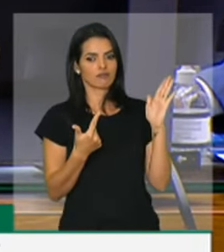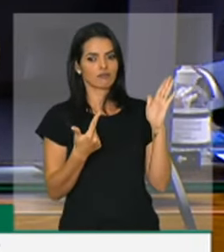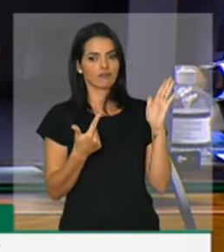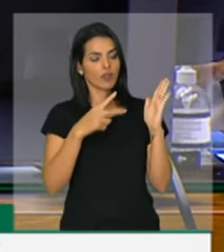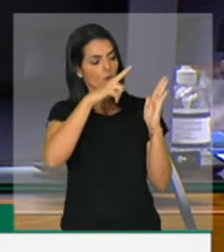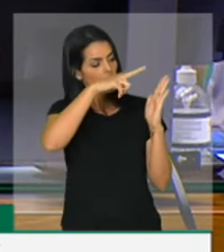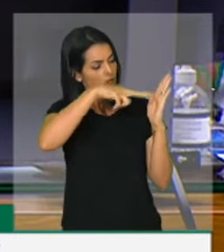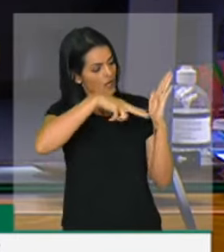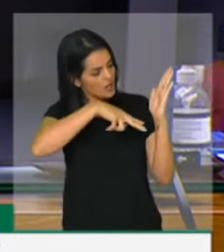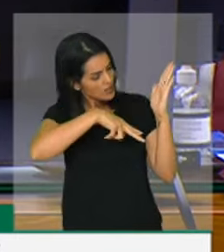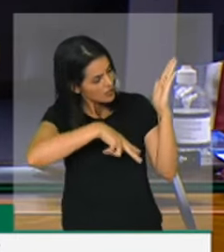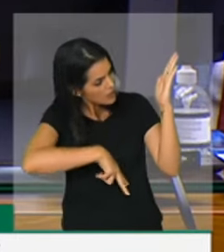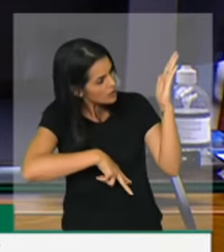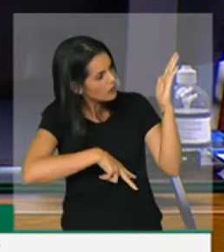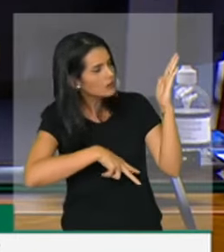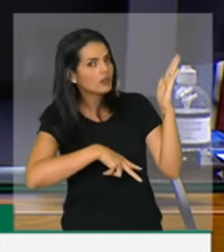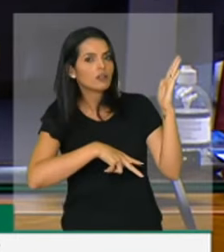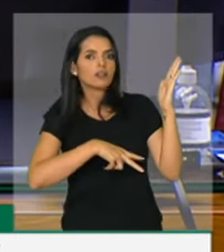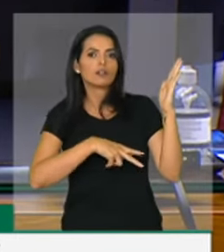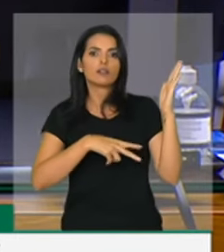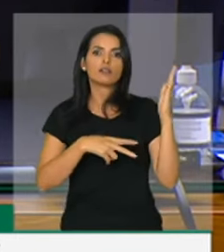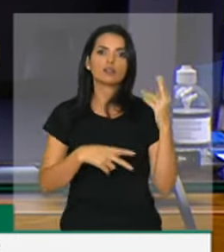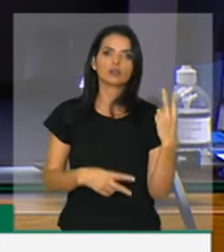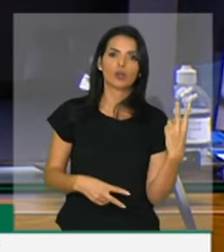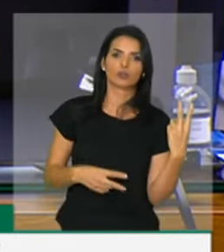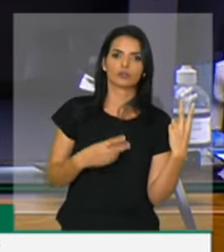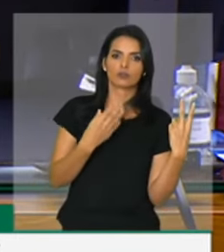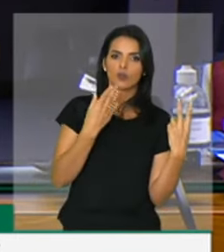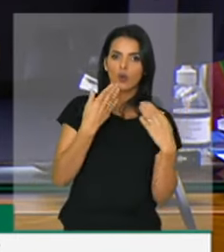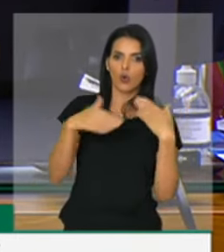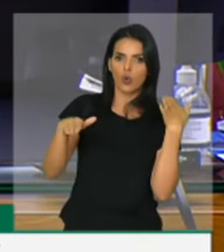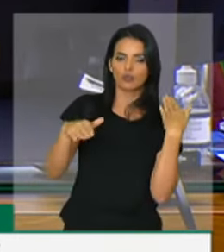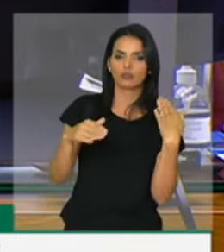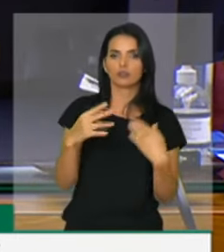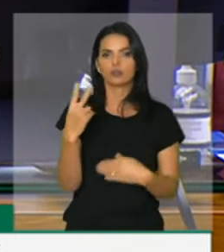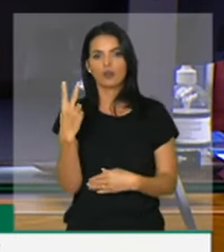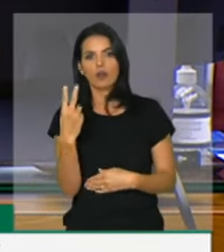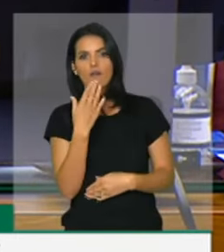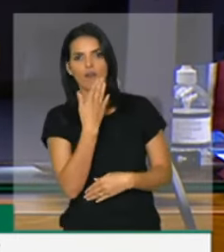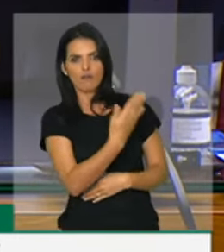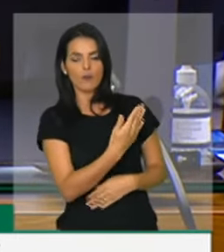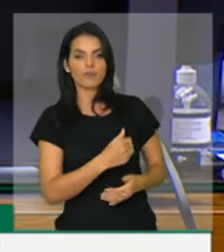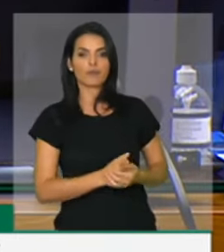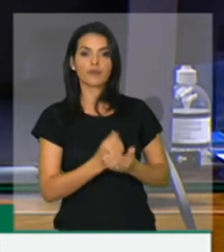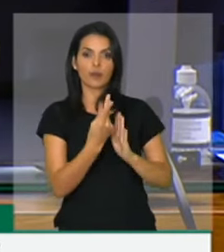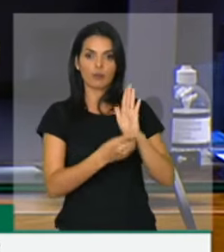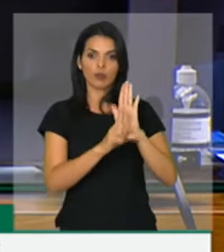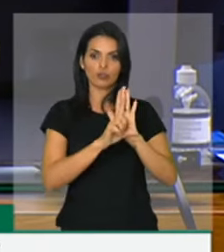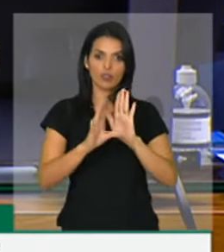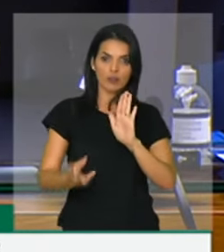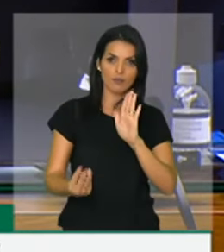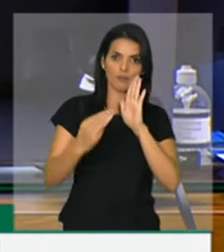FAVORES. O PROJETO FOI EMENDADO PARA OFERECER PARECER ÀS EMENDAS DE PLENÁRIO. PELAS COMISSÕES DE SEGURIDADE SOCIAL E FAMÍLIA DE FINANÇAS E TRIBUTAÇÃO E CONSTITUIÇÃ